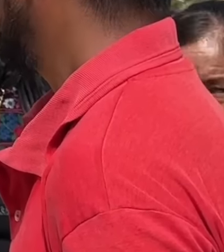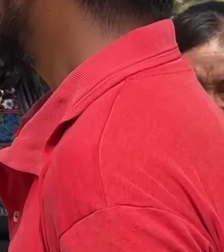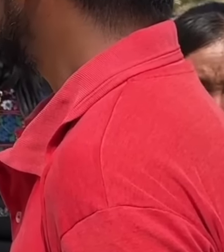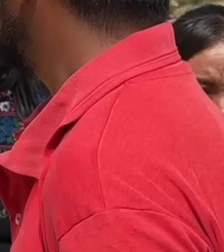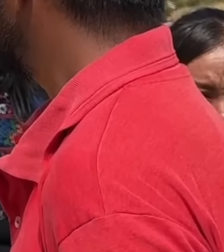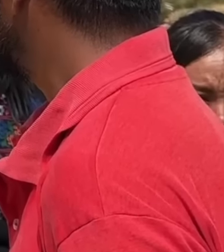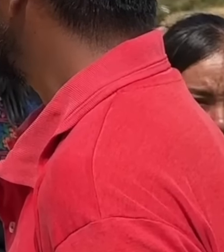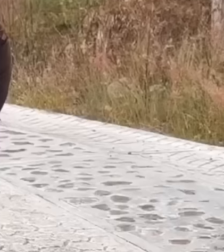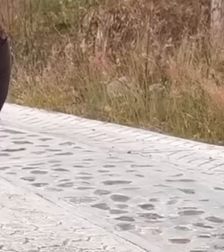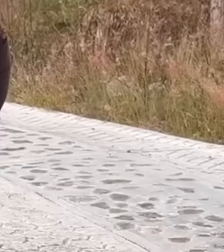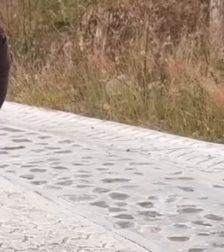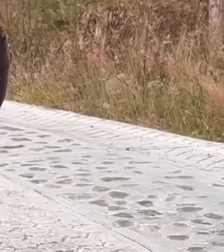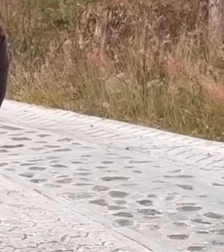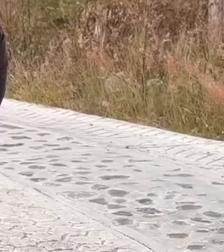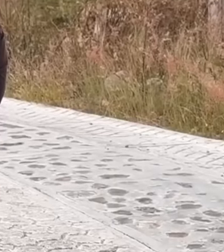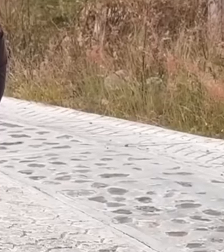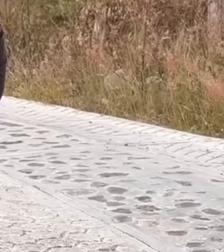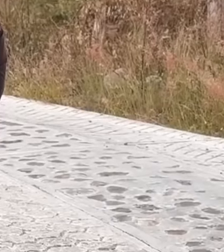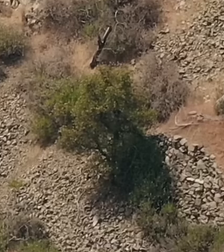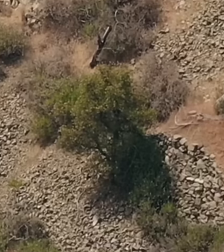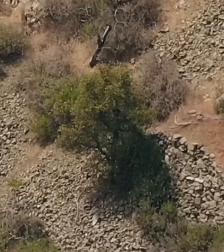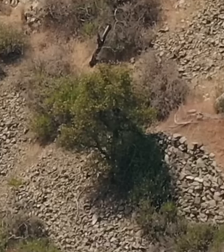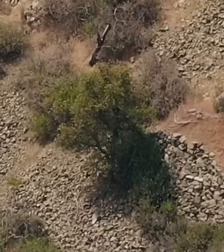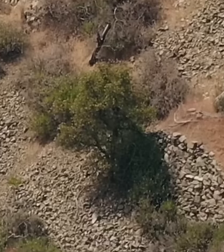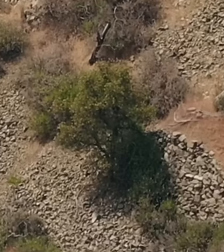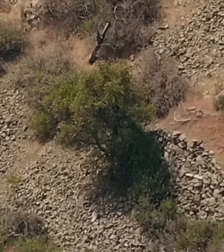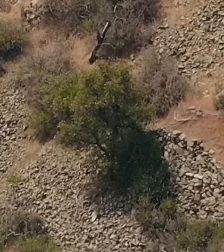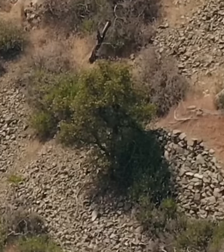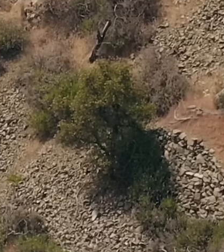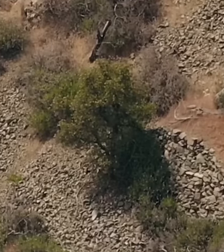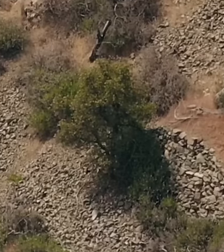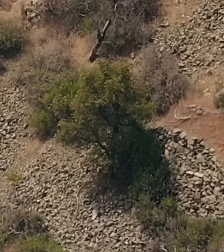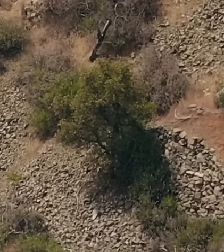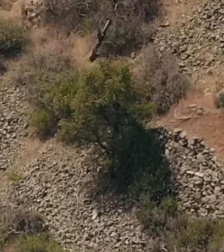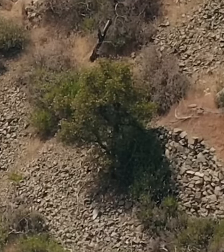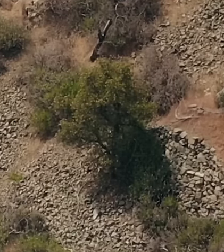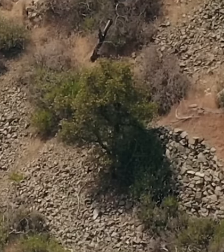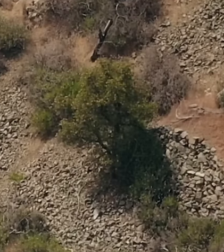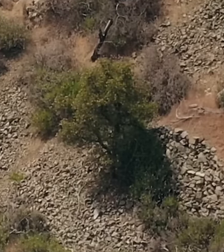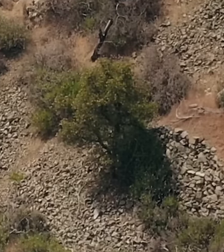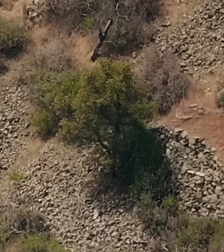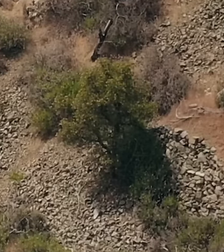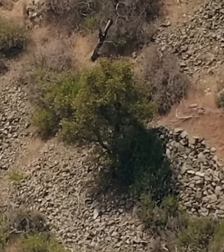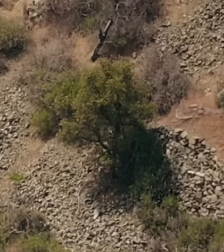invirtiendo nuestros impuestos. El dinero del pueblo se queda en obras para el pueblo. Esta